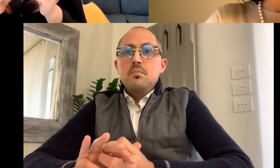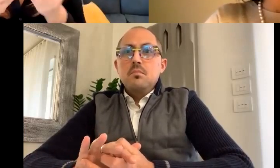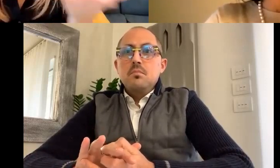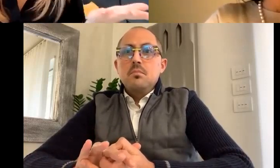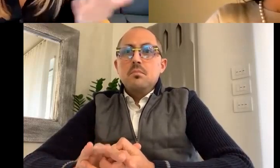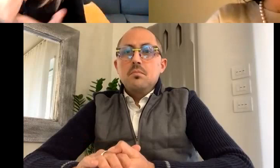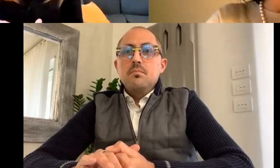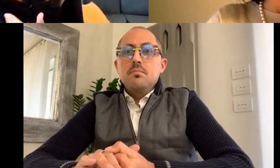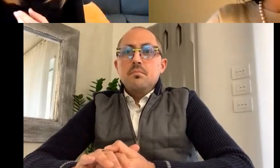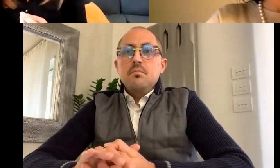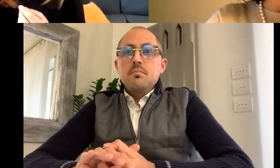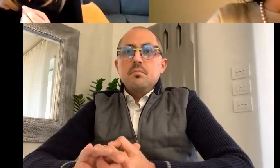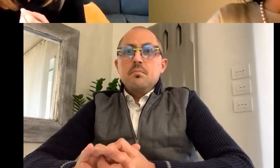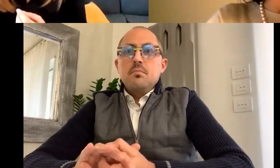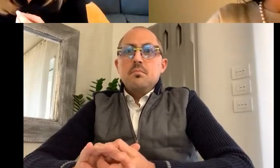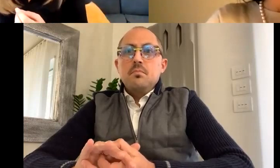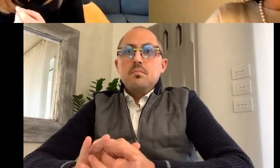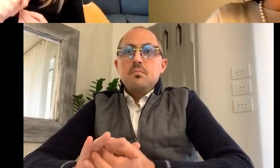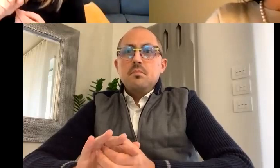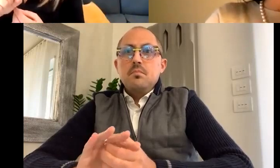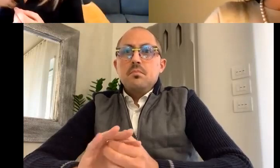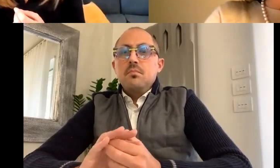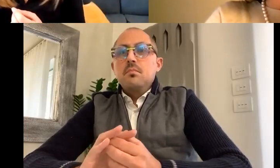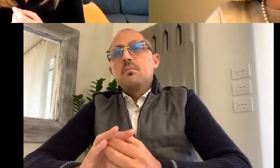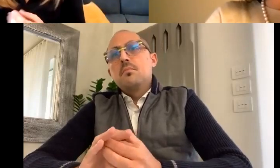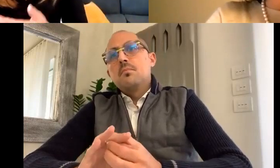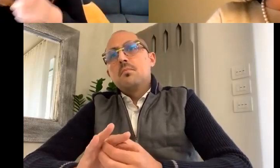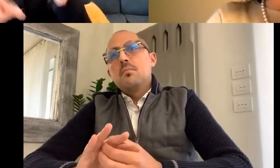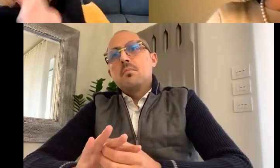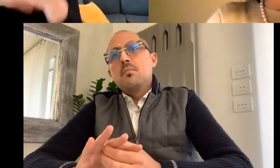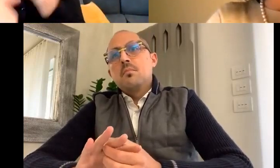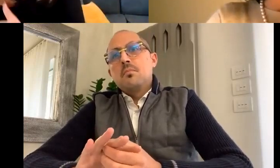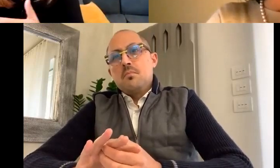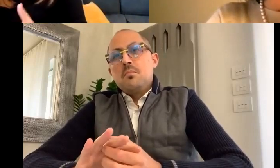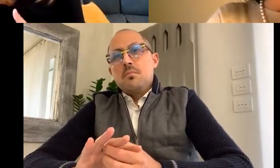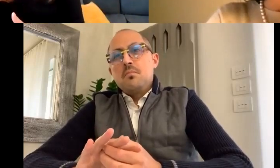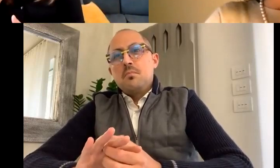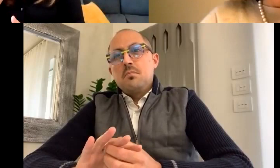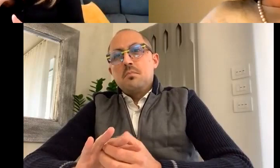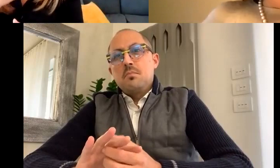con disabilità uditiva stanno vivendo questa particolare emergenza.